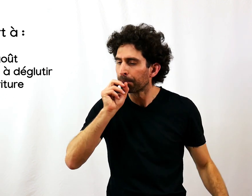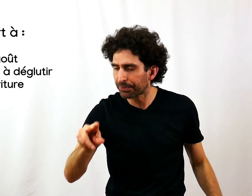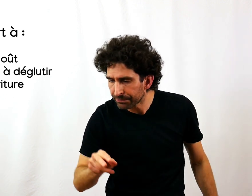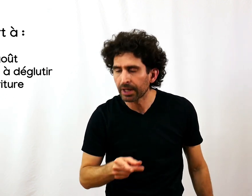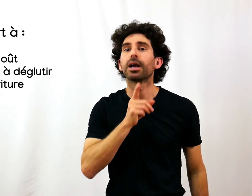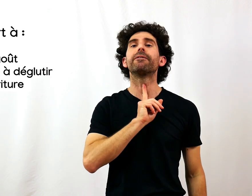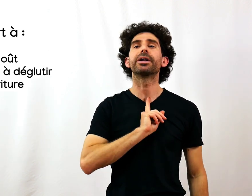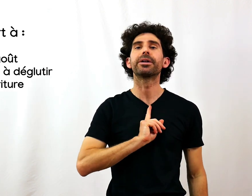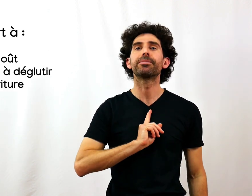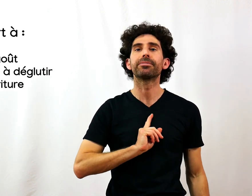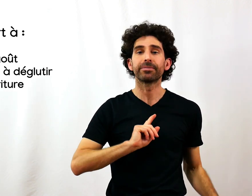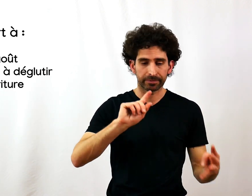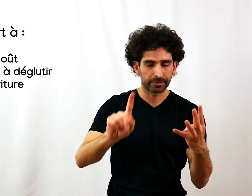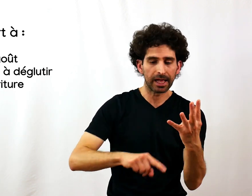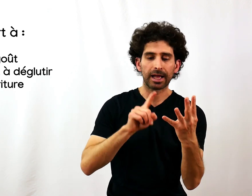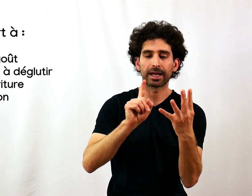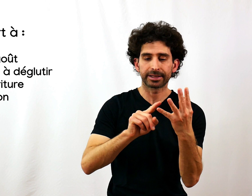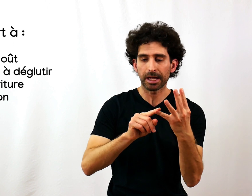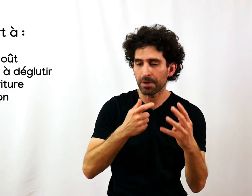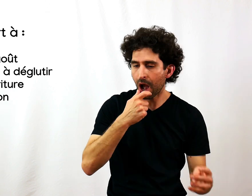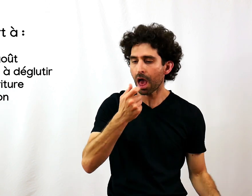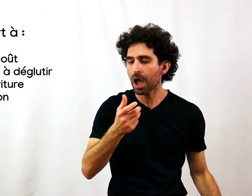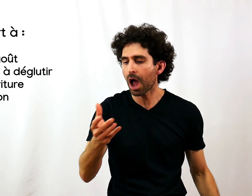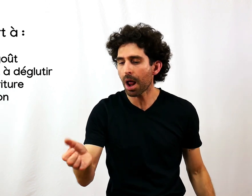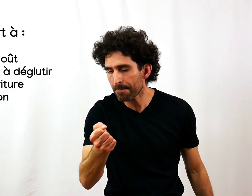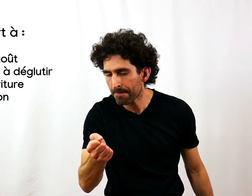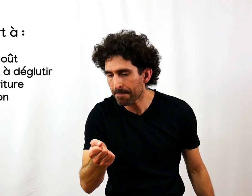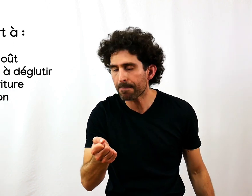ce qui est à recracher et ce qui est à avaler. Quatre, la langue sert à prendre.